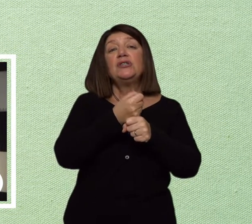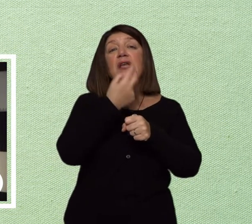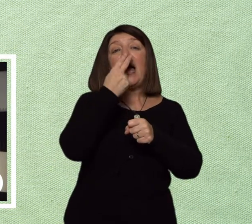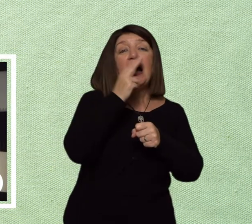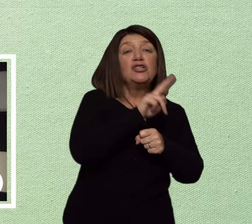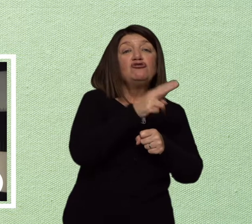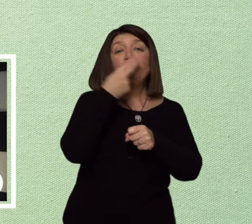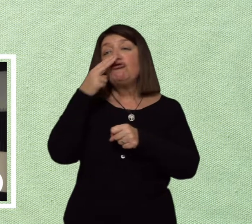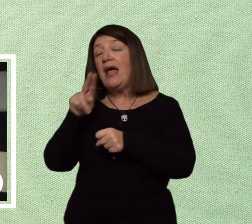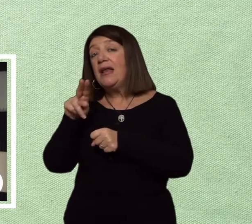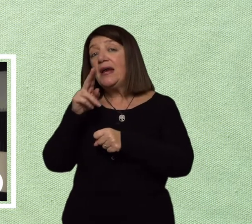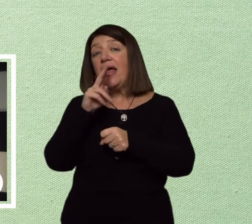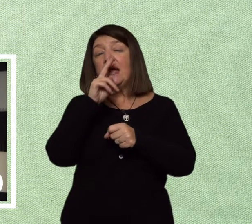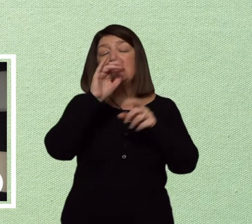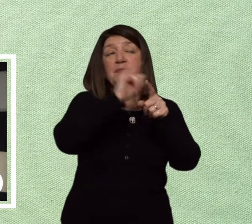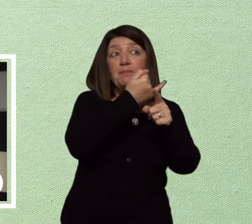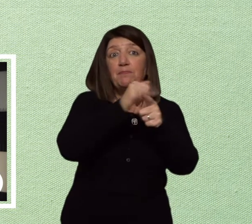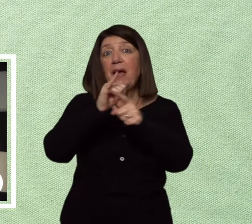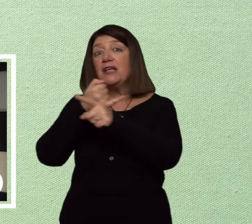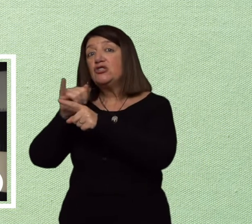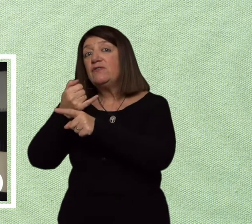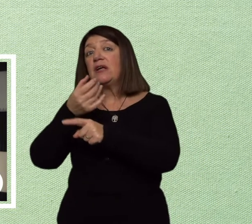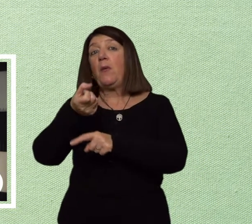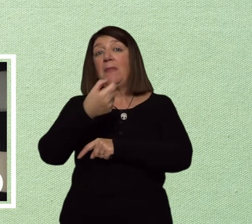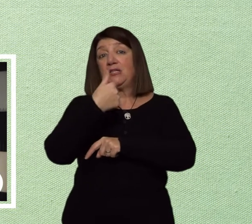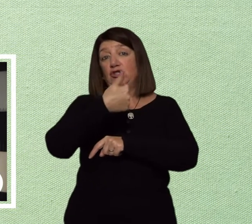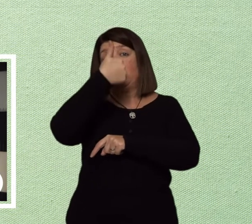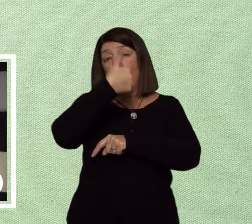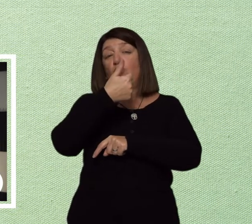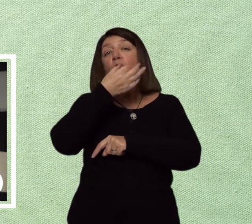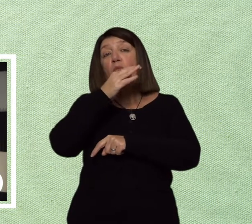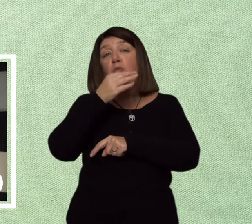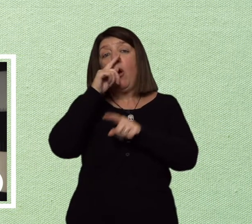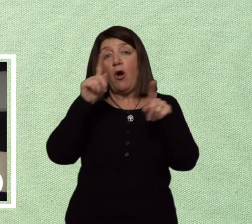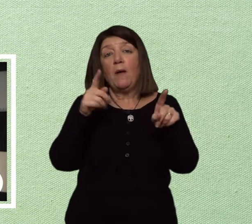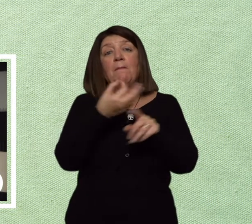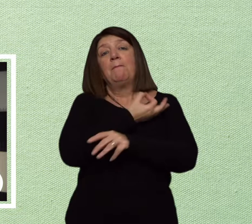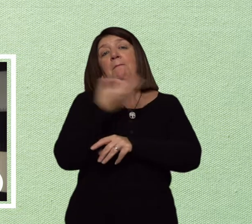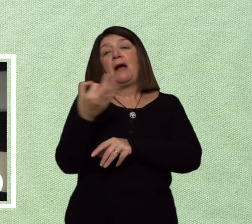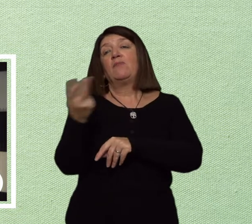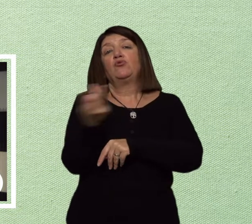diversi nell'organismo maschile nell'organismo femminile, conoscere queste differenze permette